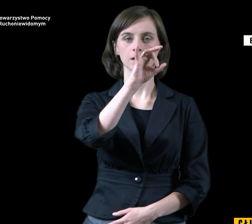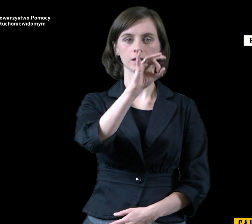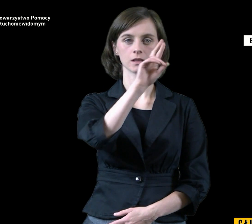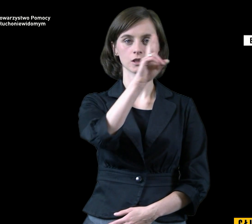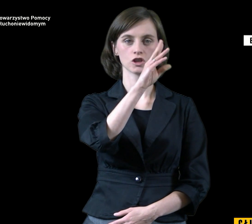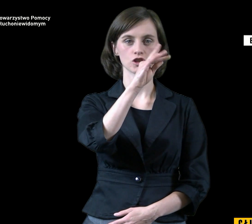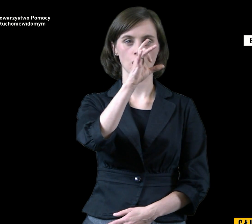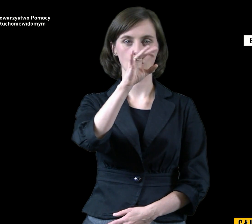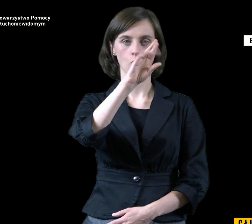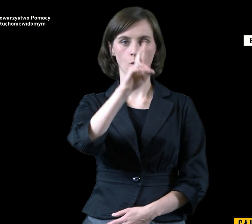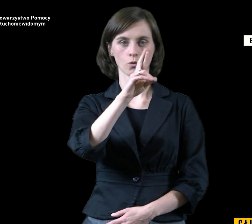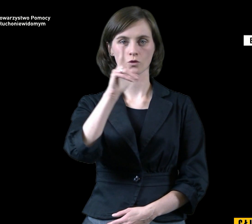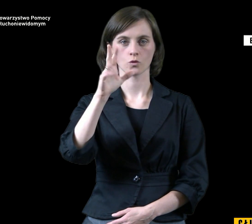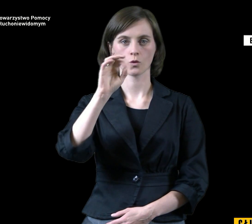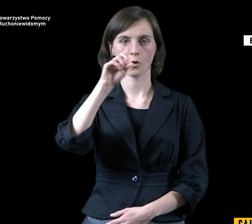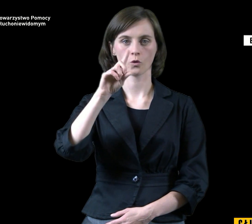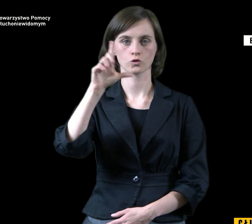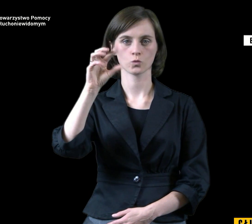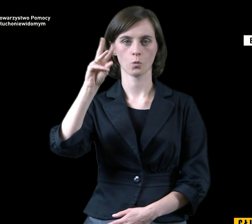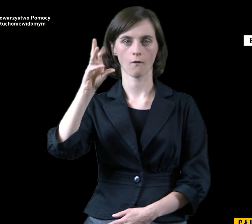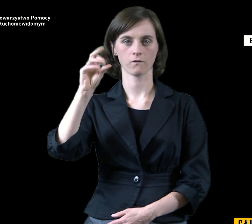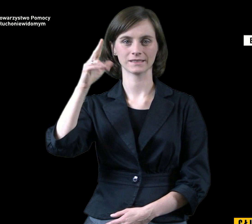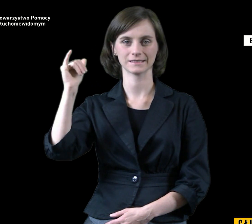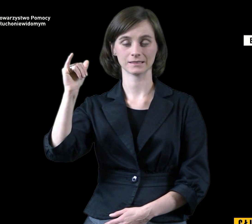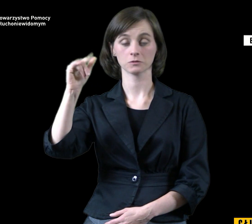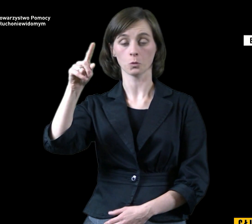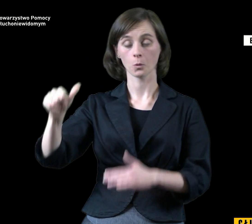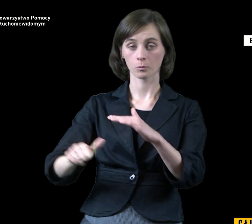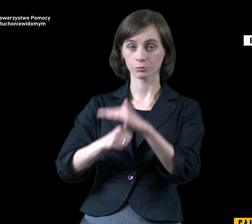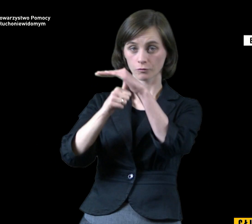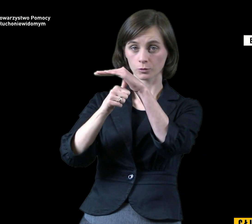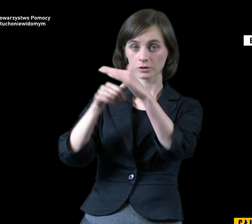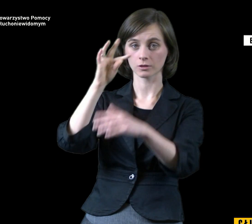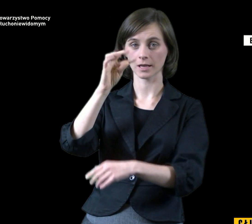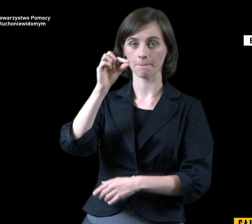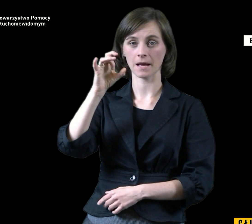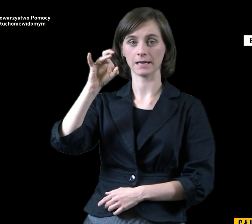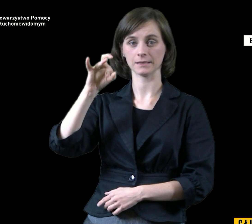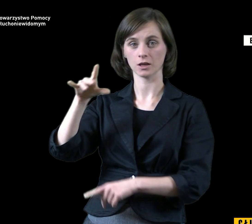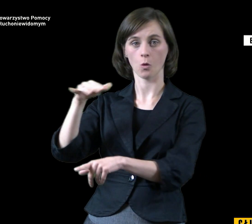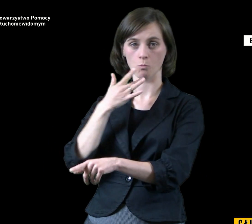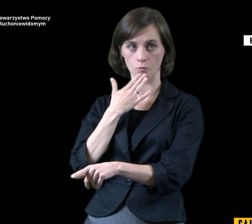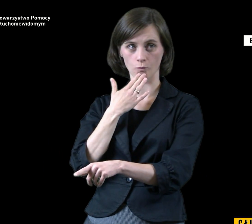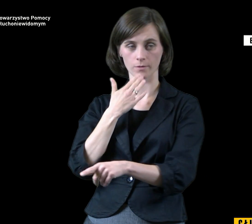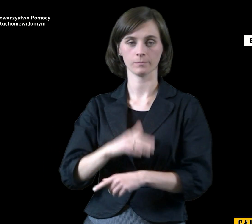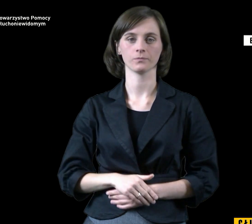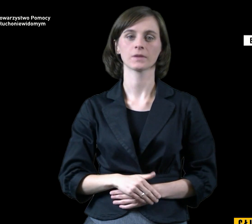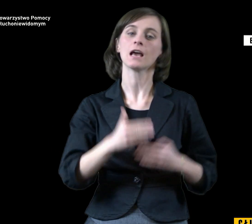Grzegorz Kozłowski, przewodniczący TPG apeluje: